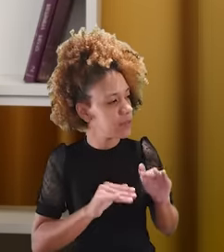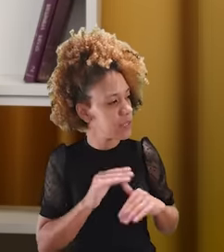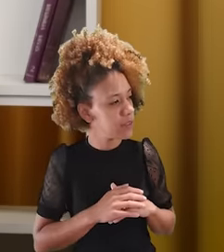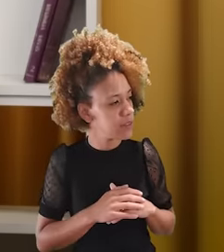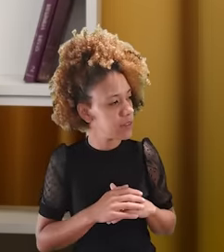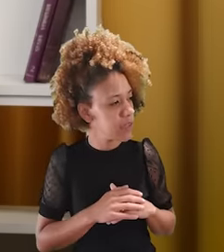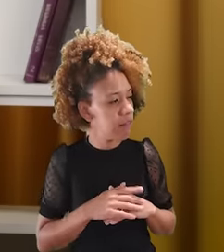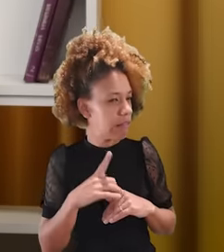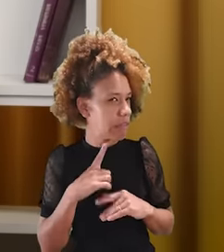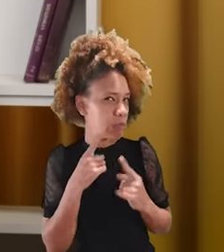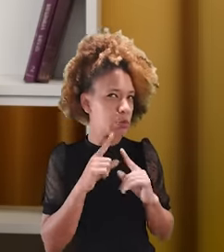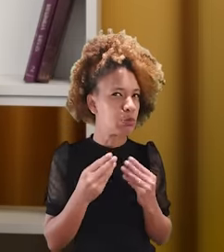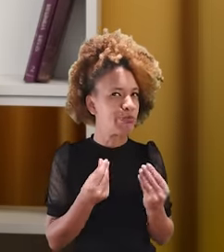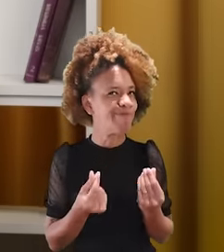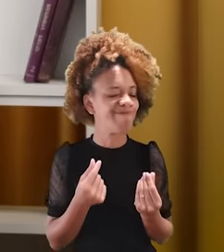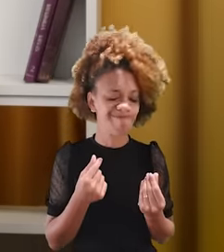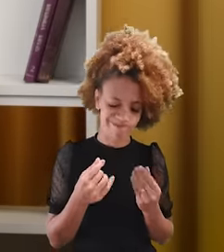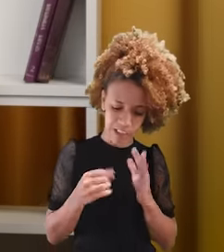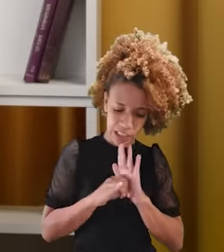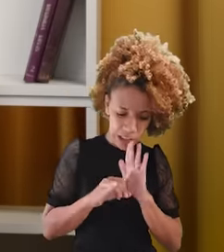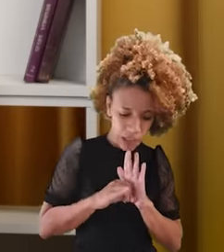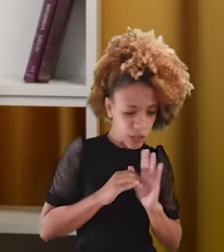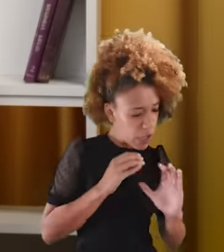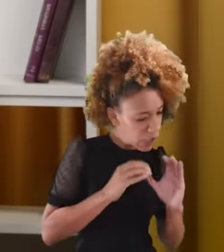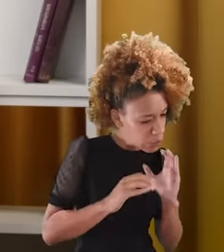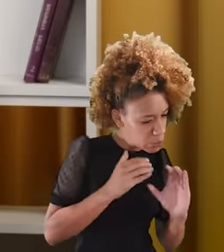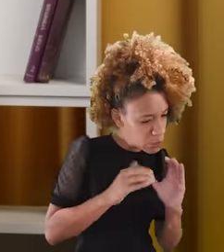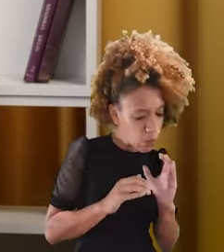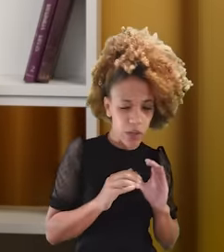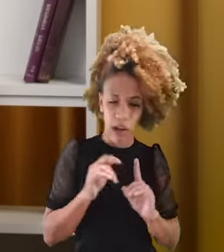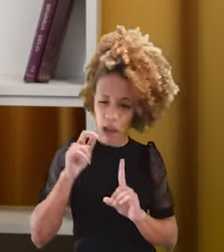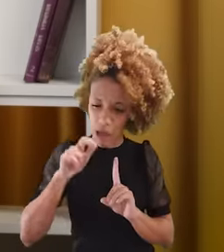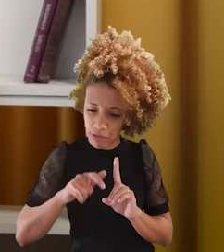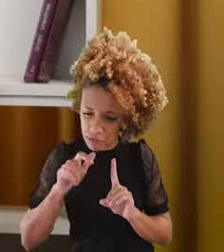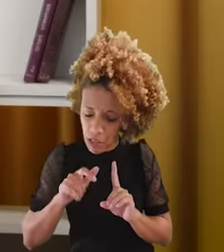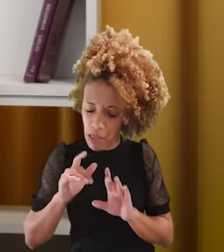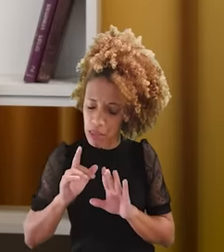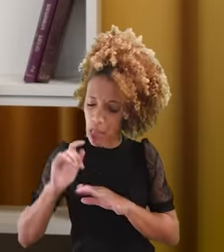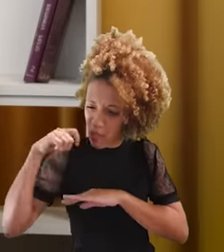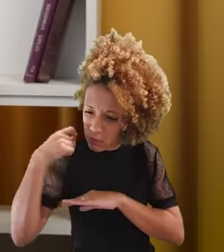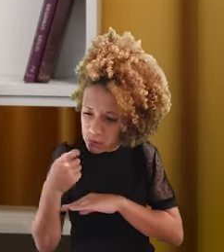conflitos assim o que que eu sou eu sou cantora eu sou eu sou atriz eu sou cômica porque você bombou